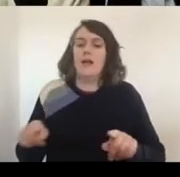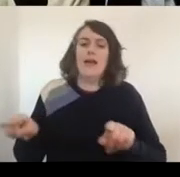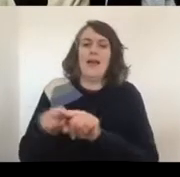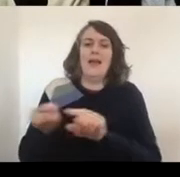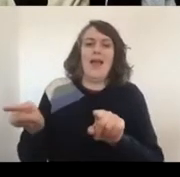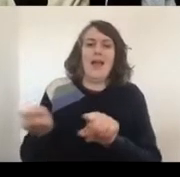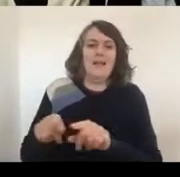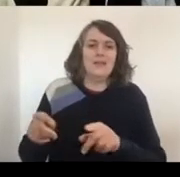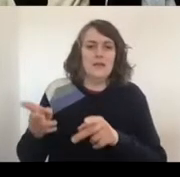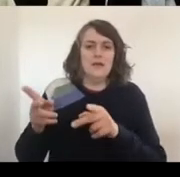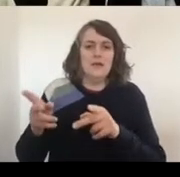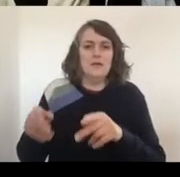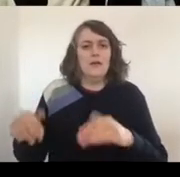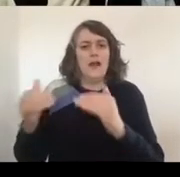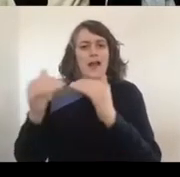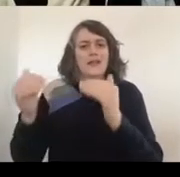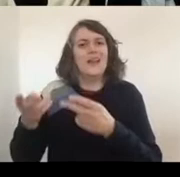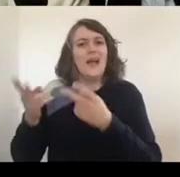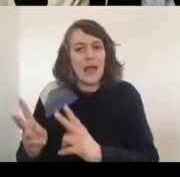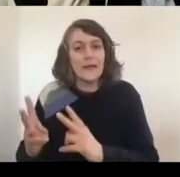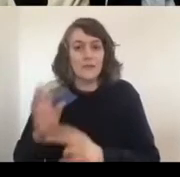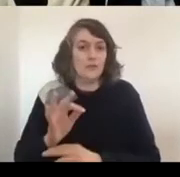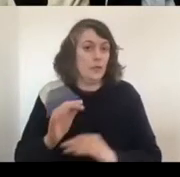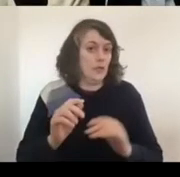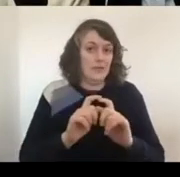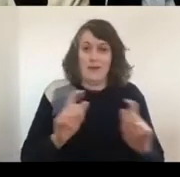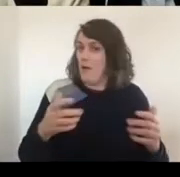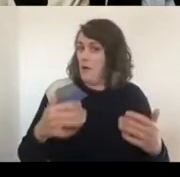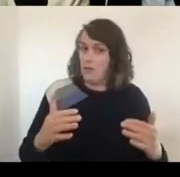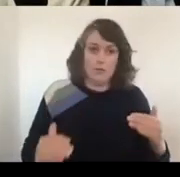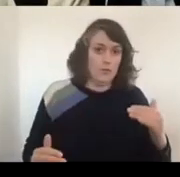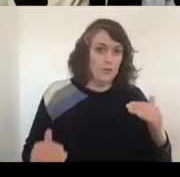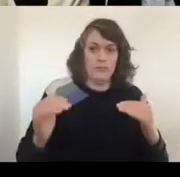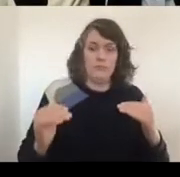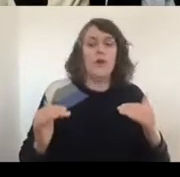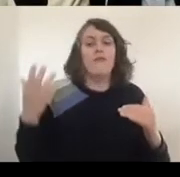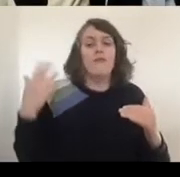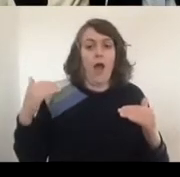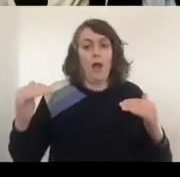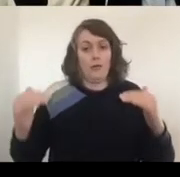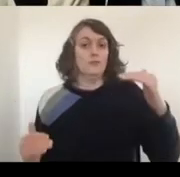dem Themenfeld immer noch nicht da sind. Wo sich zwar viel getan hat, aber wir sind an der Stelle